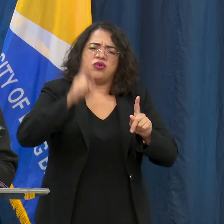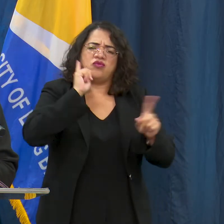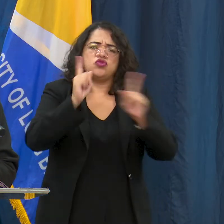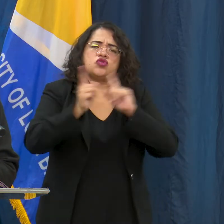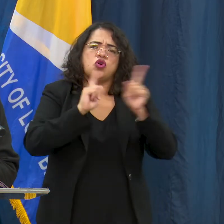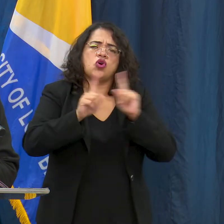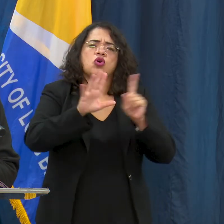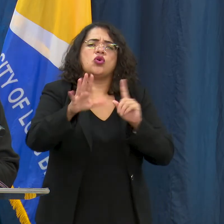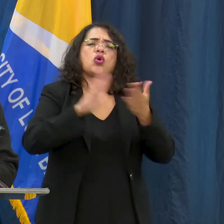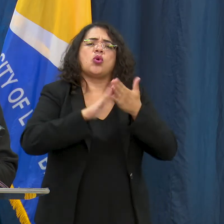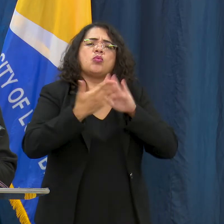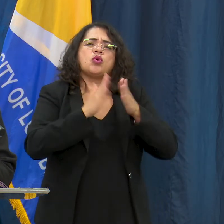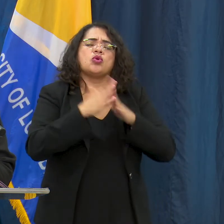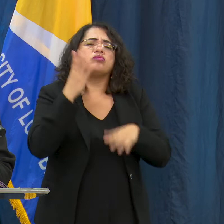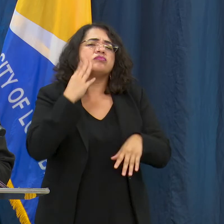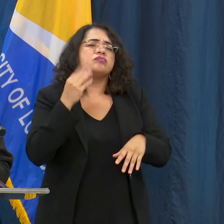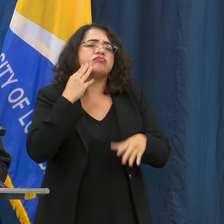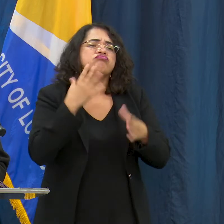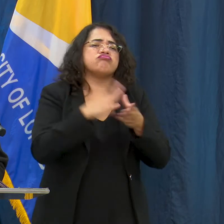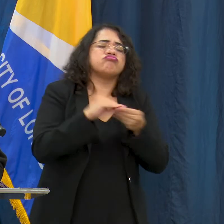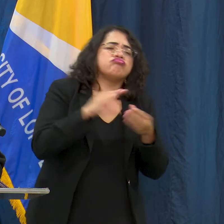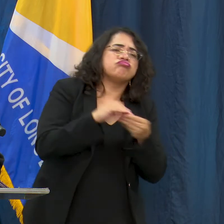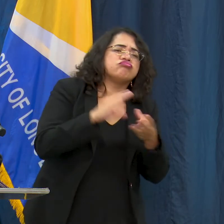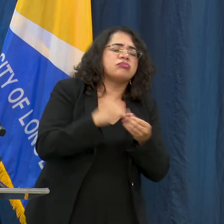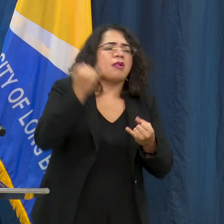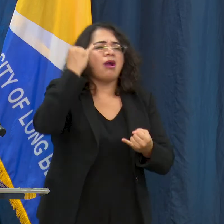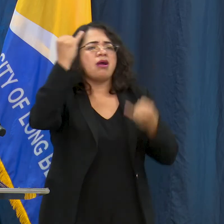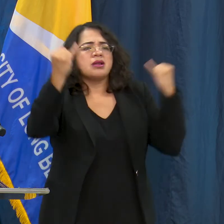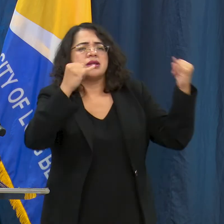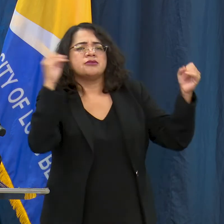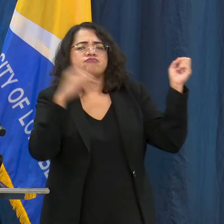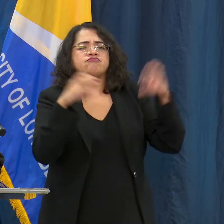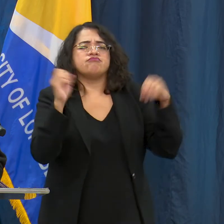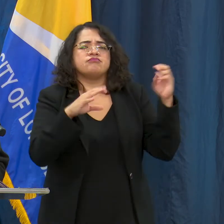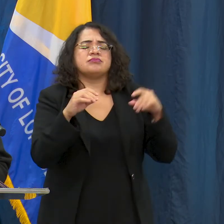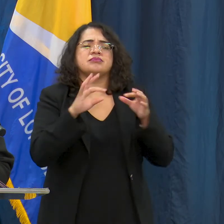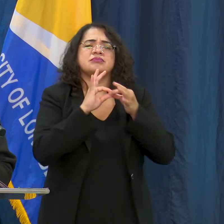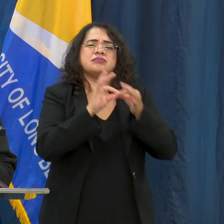experiencias sus comentários y su c de a sobre la y nekke dad yelled a neo casado